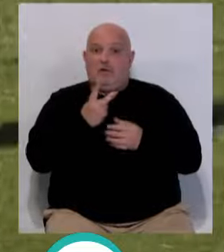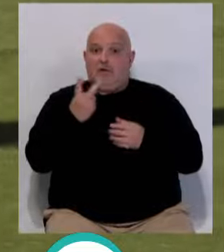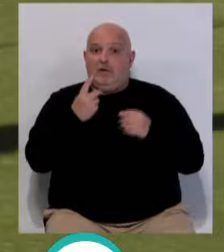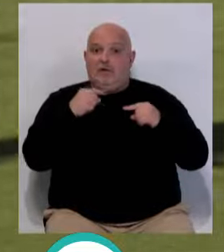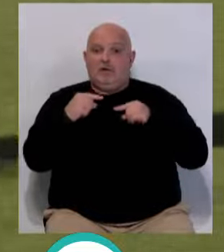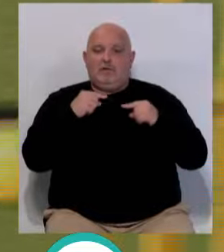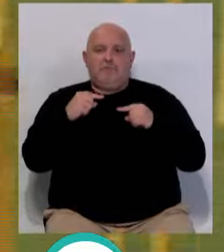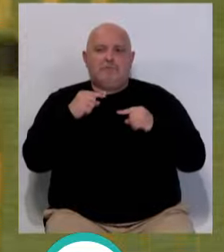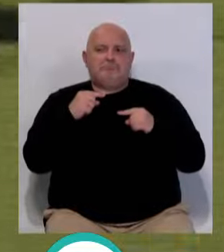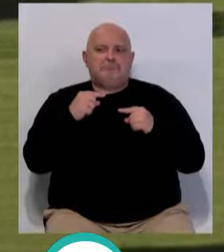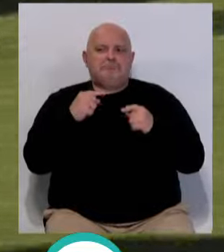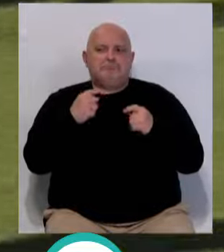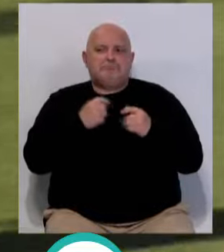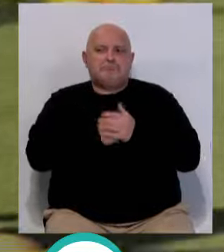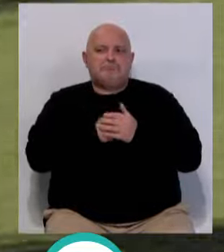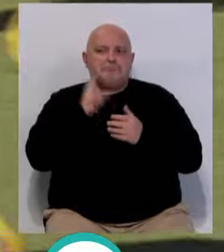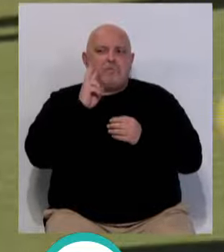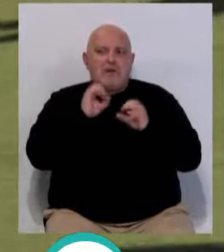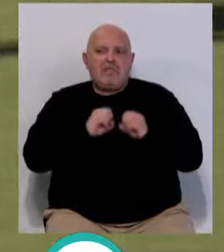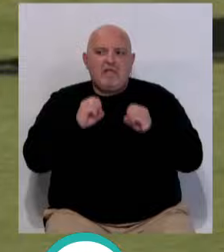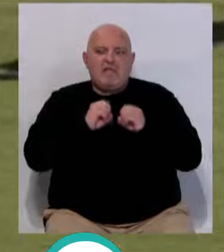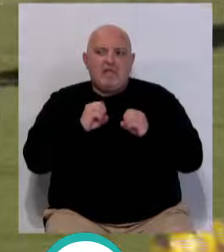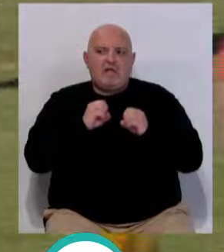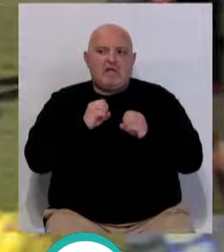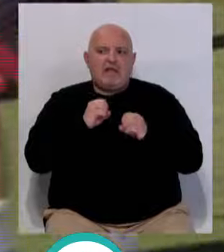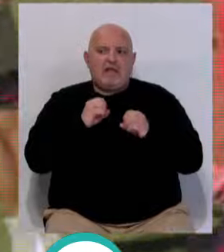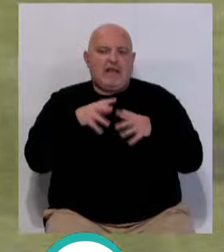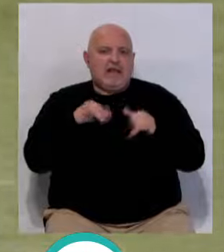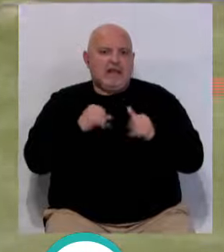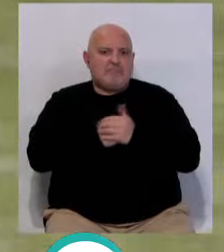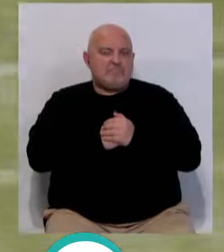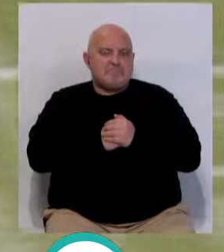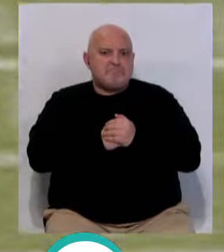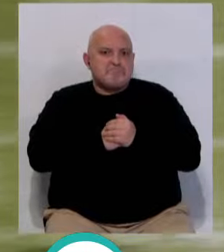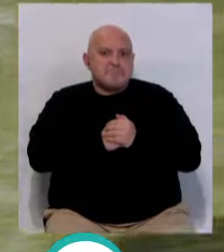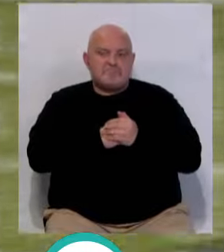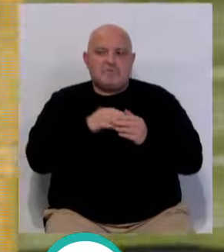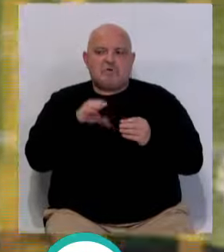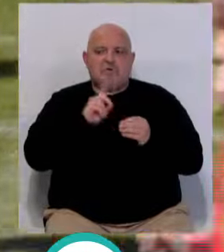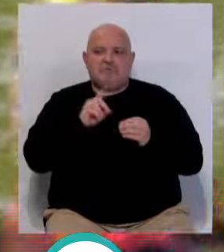pues no no lo ve es que no ve a ninguno de los dos es que no ve a ninguno de los dos entonces claro